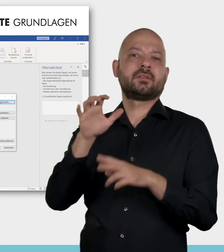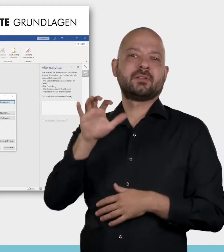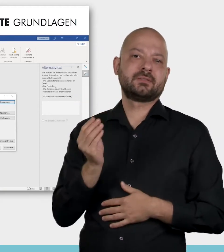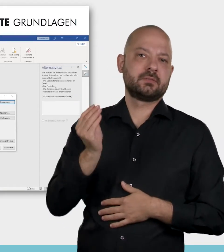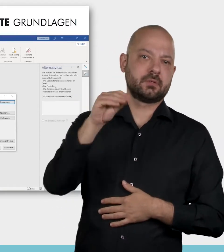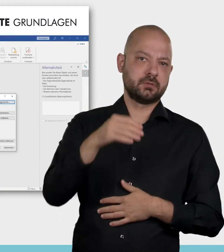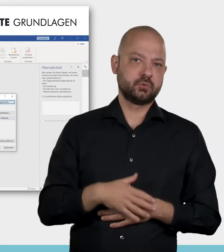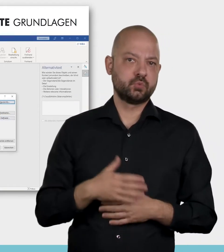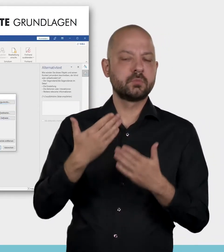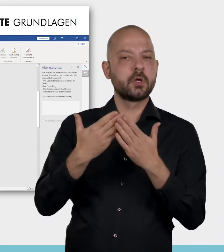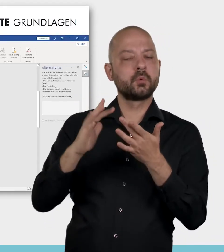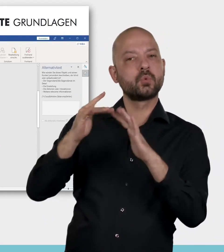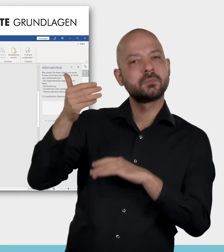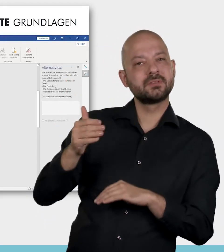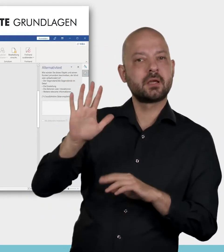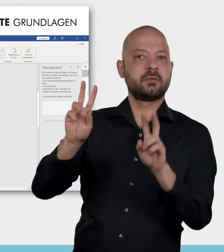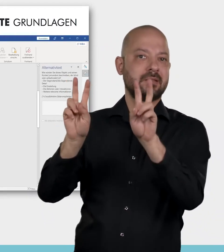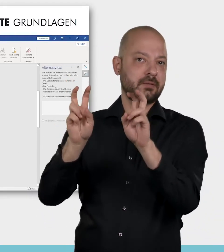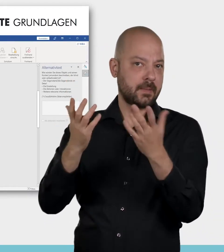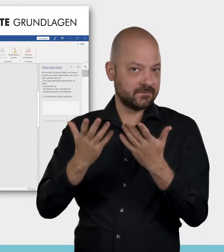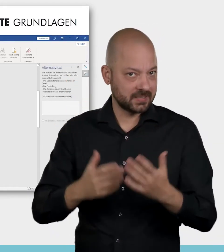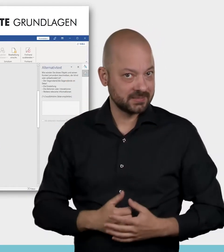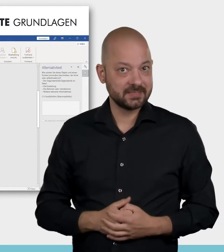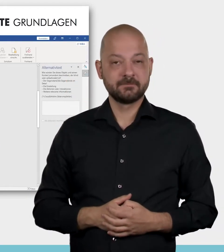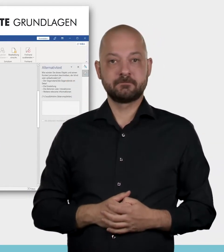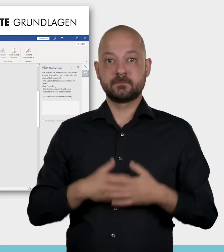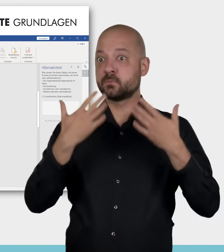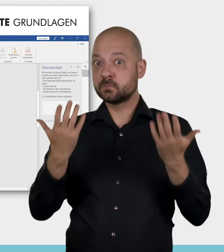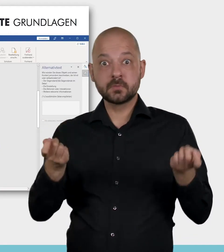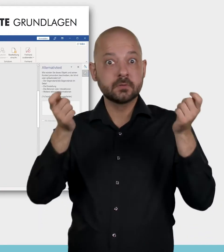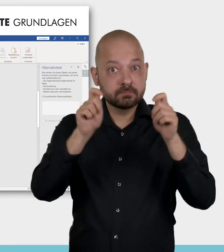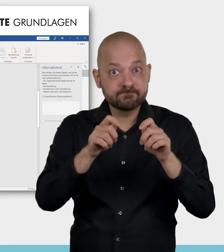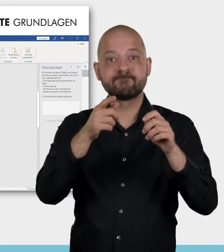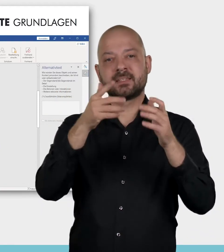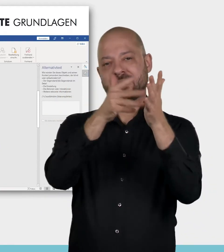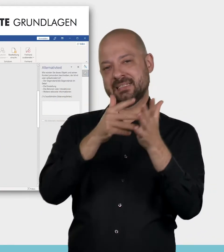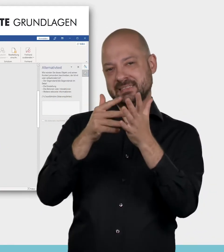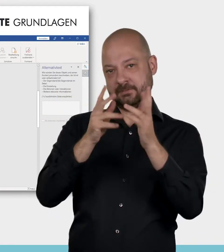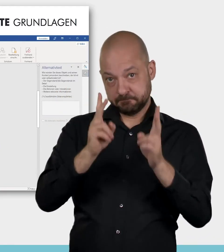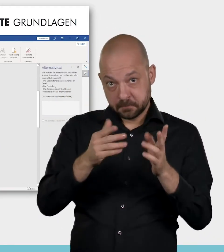z.B. den Titel der Website. Abschließend testen Sie die Barrierefreiheit Ihres Dokuments